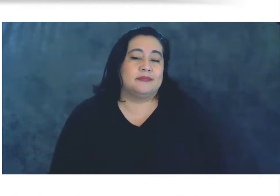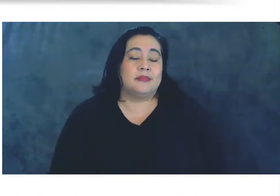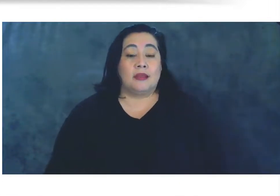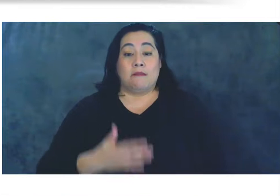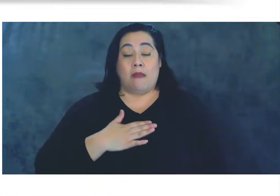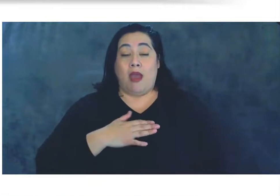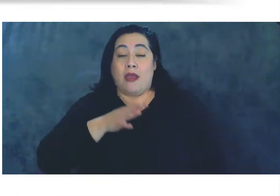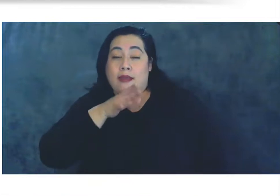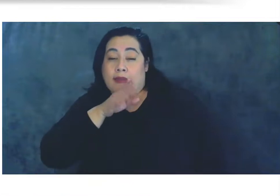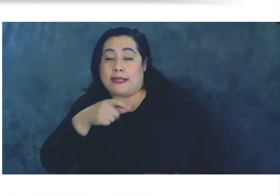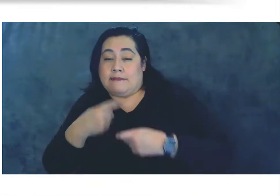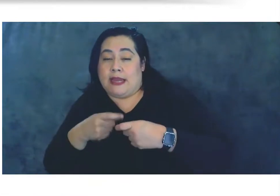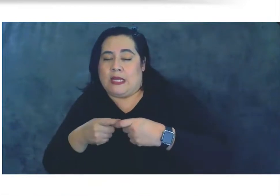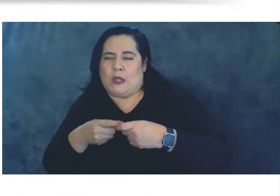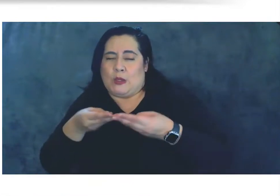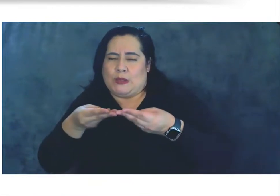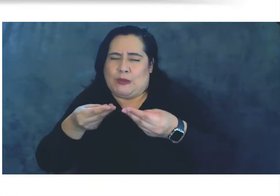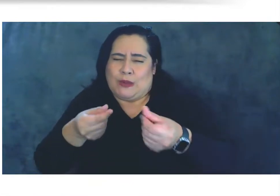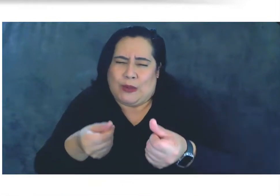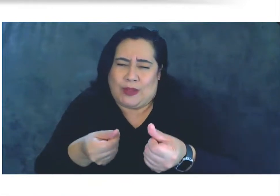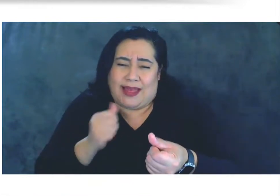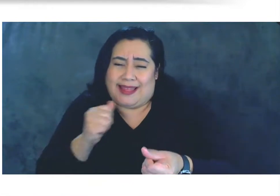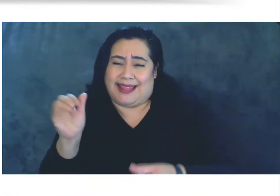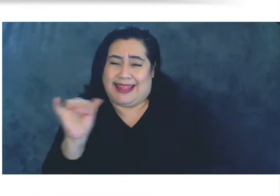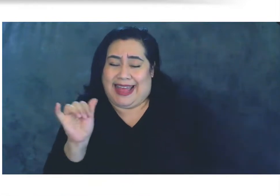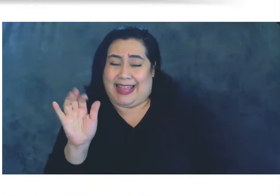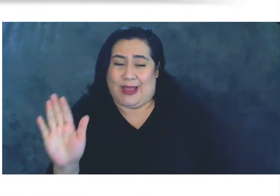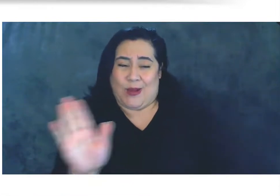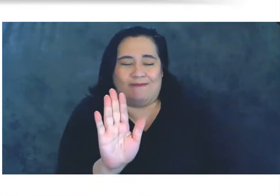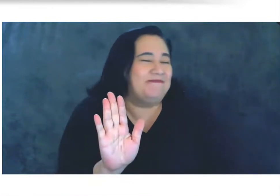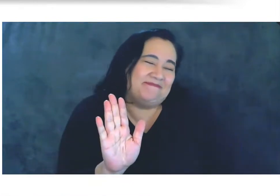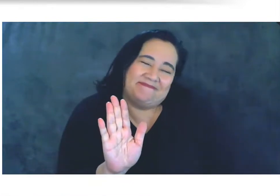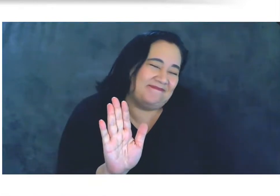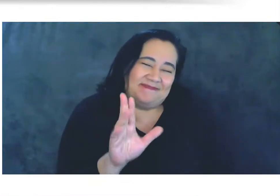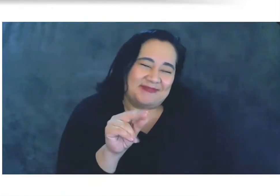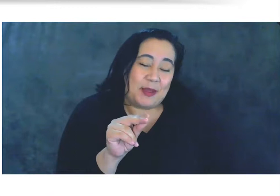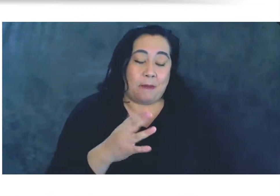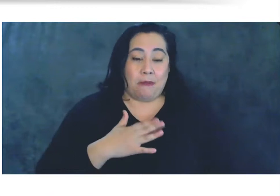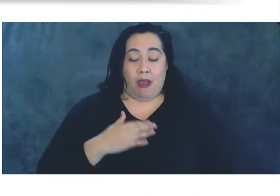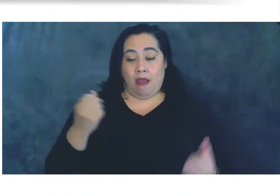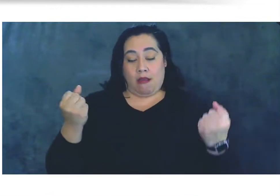Mi español no es tan fluido como el de ustedes. Y quizás mi ASL